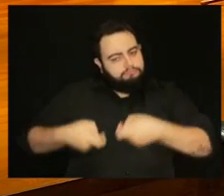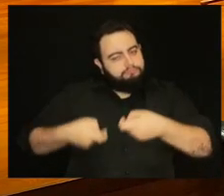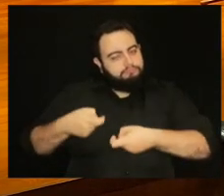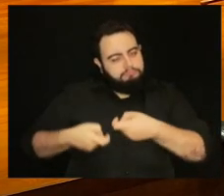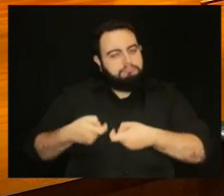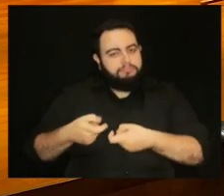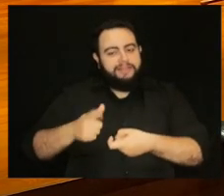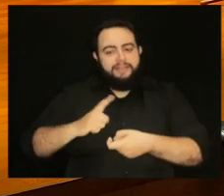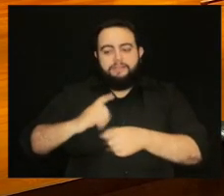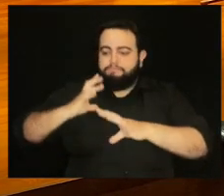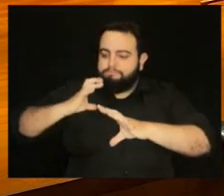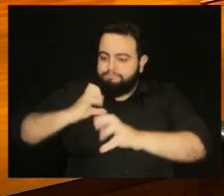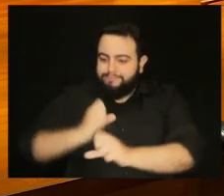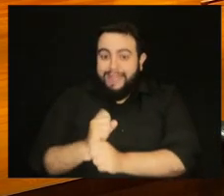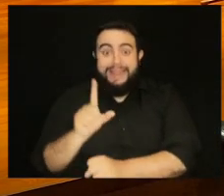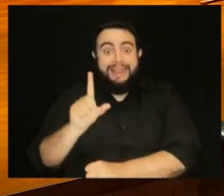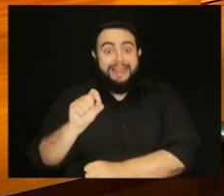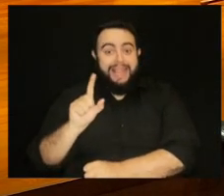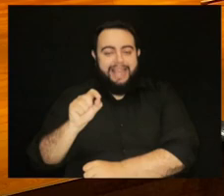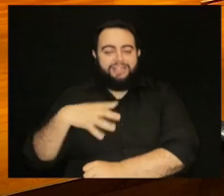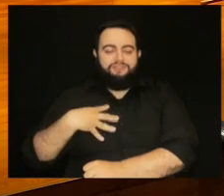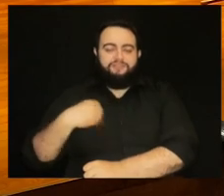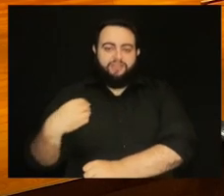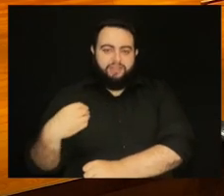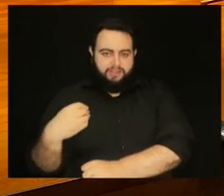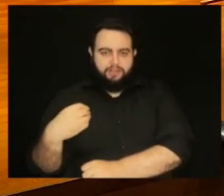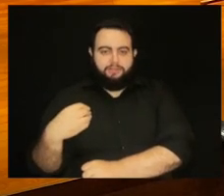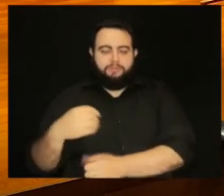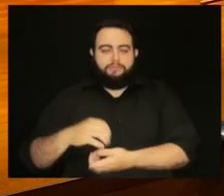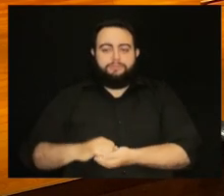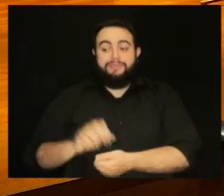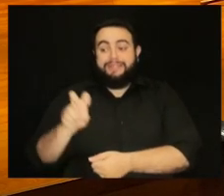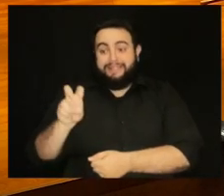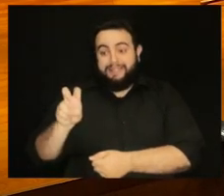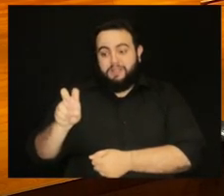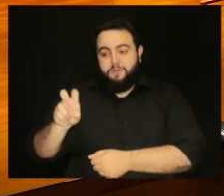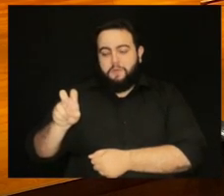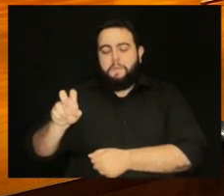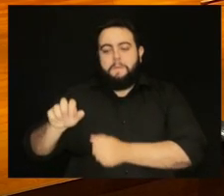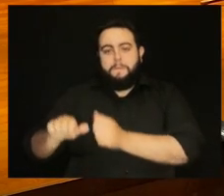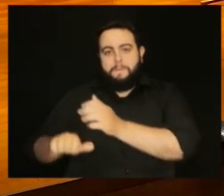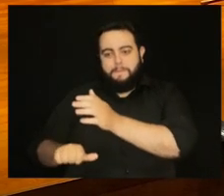tiveram 10 filhos juntos, sendo que os cinco primeiros filhos, enquanto ela